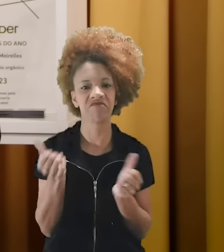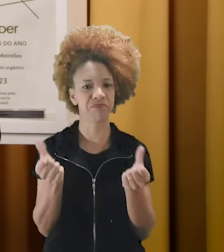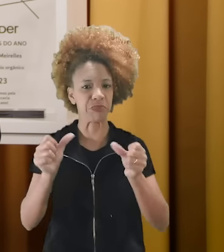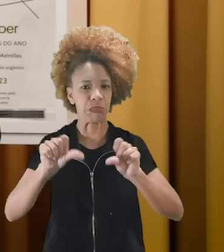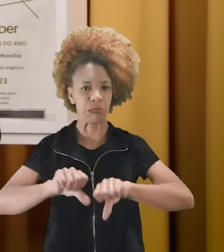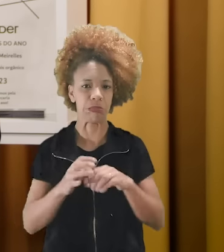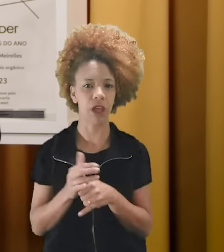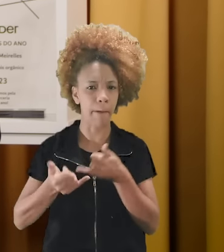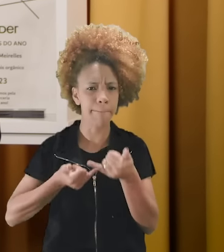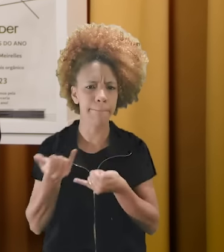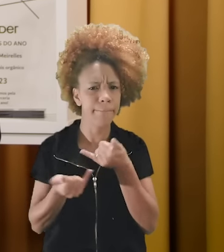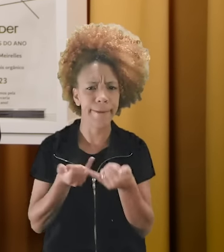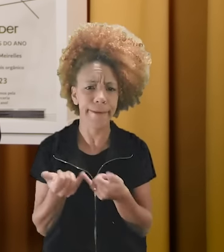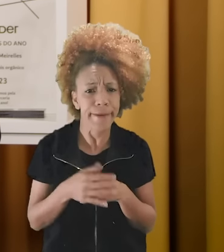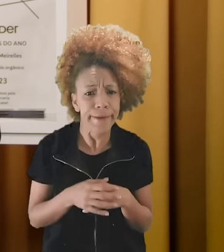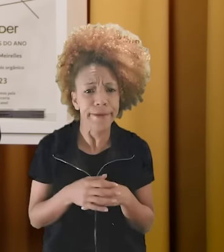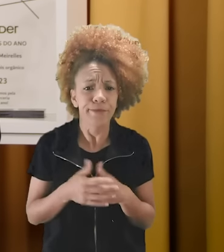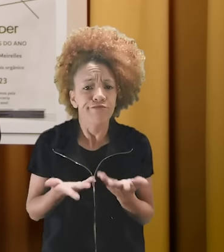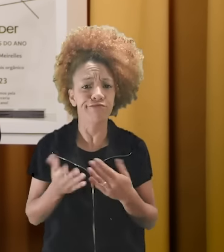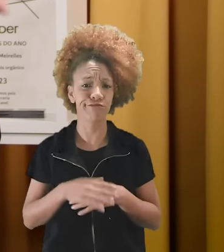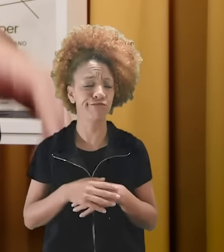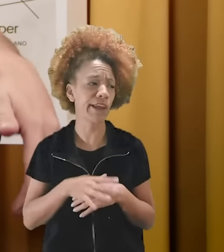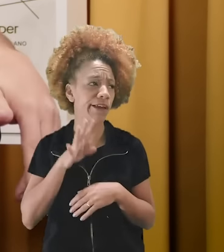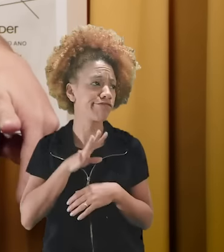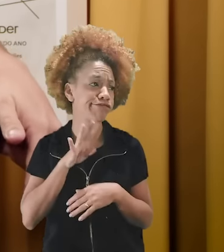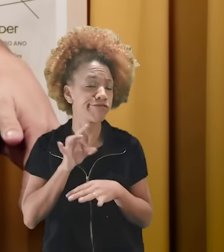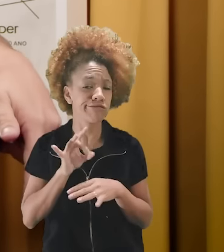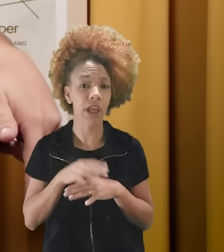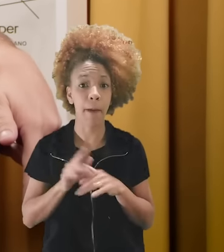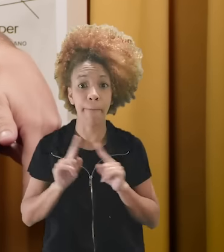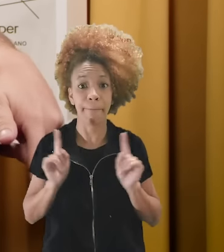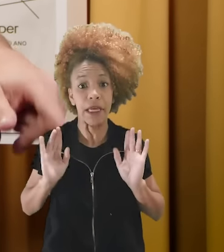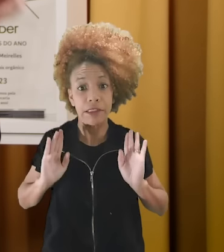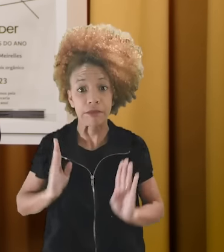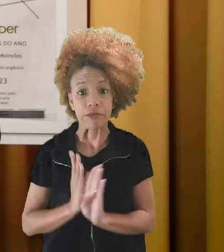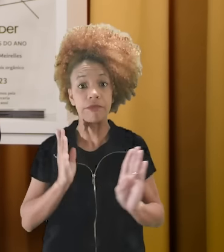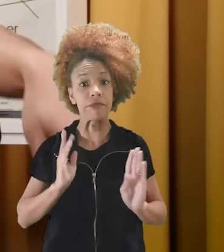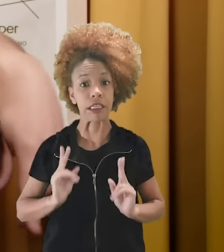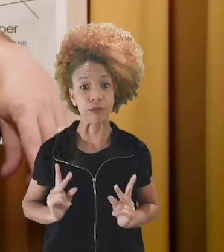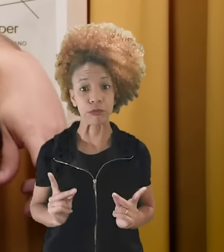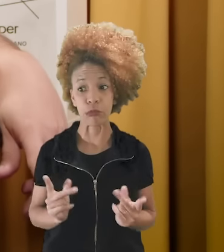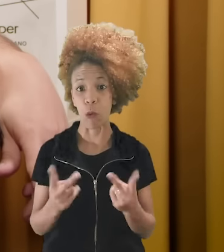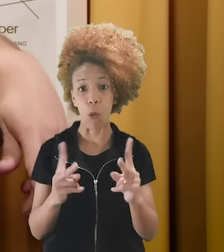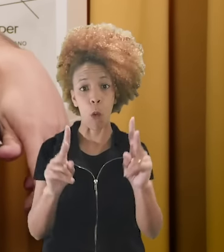daqui vai ser uma brincadeira vai ser um lazer e de repente é um dos mercados mais valiosos da